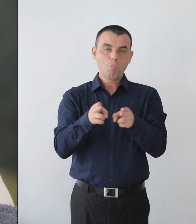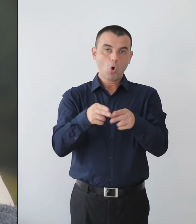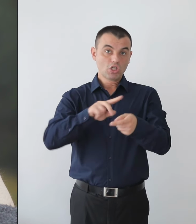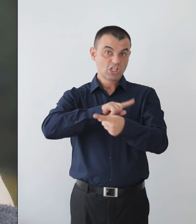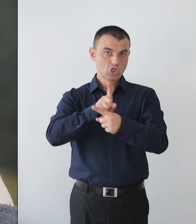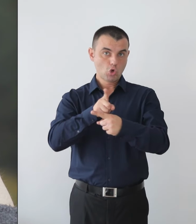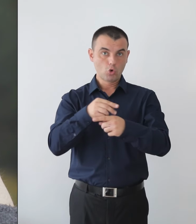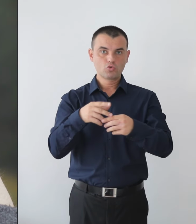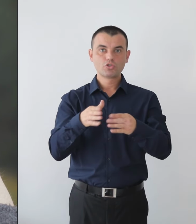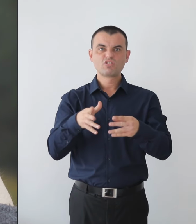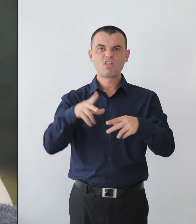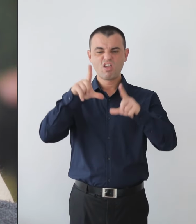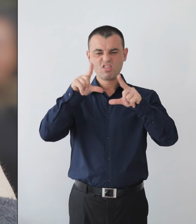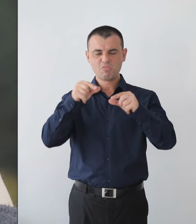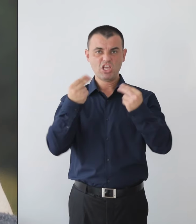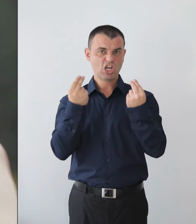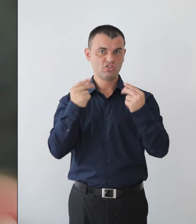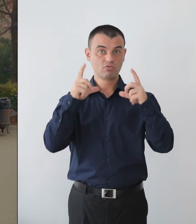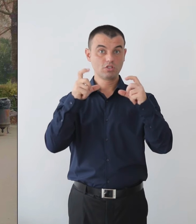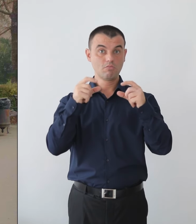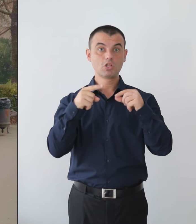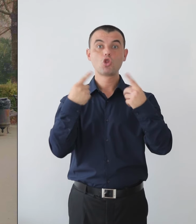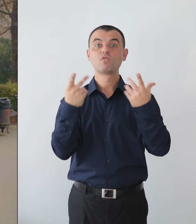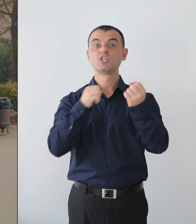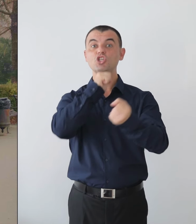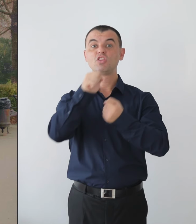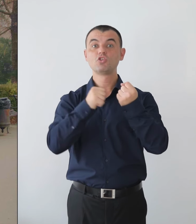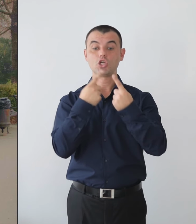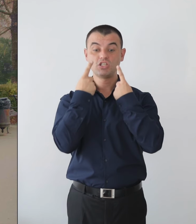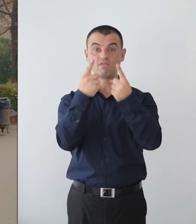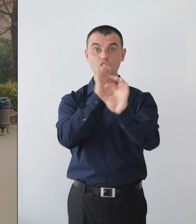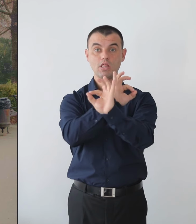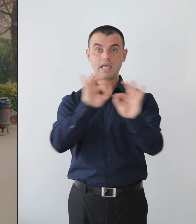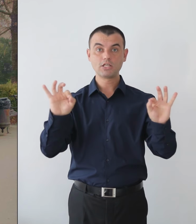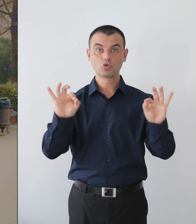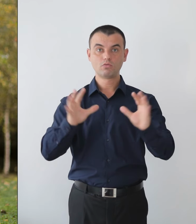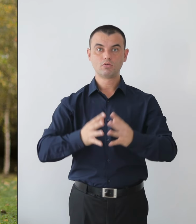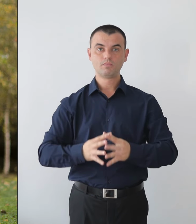По-кратката скорост намаля количеството светлина и спира движението в кадъра.